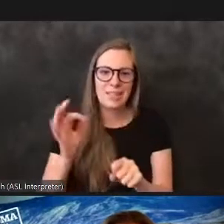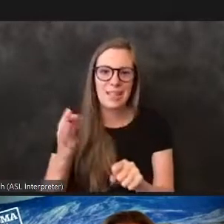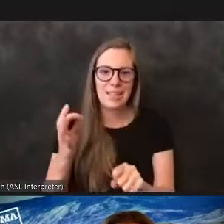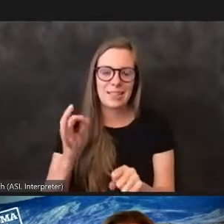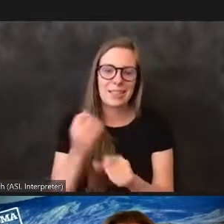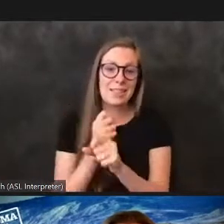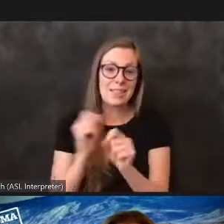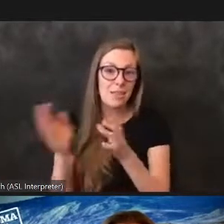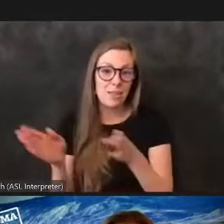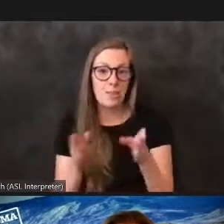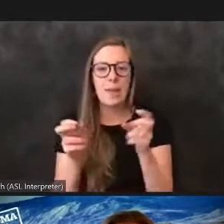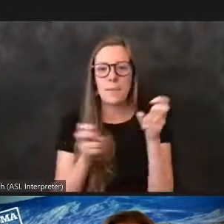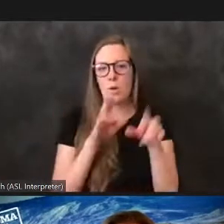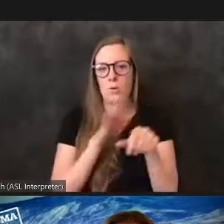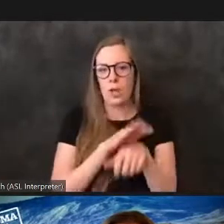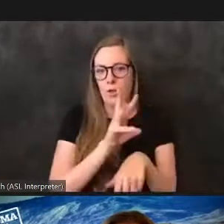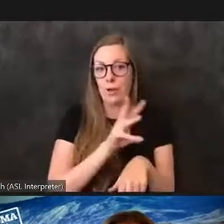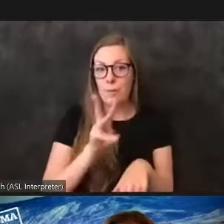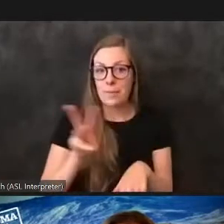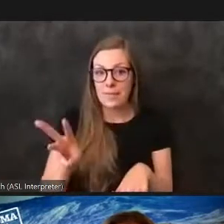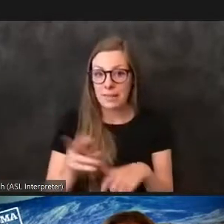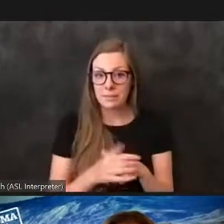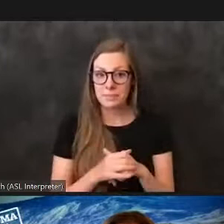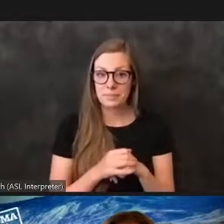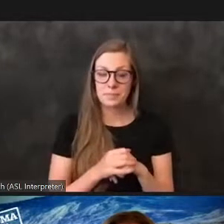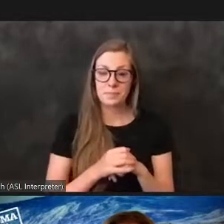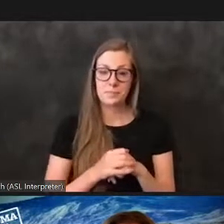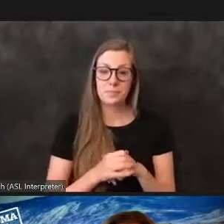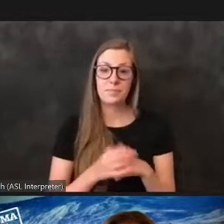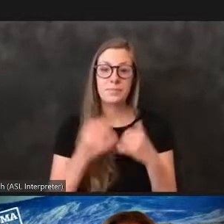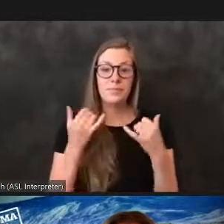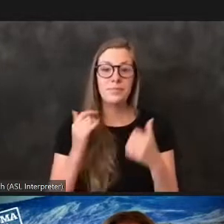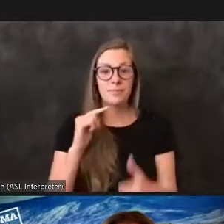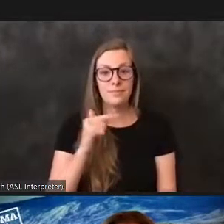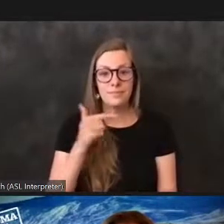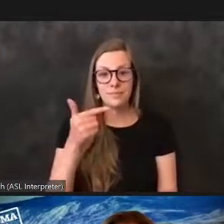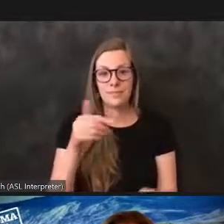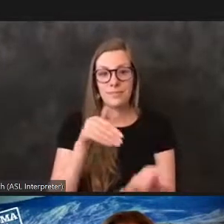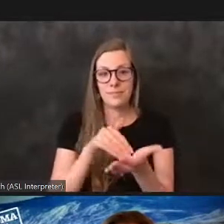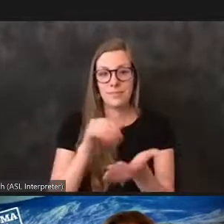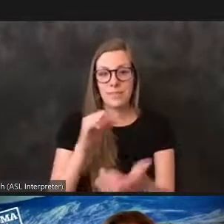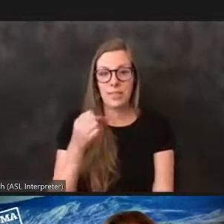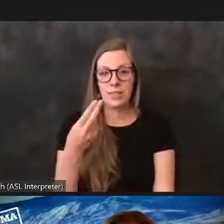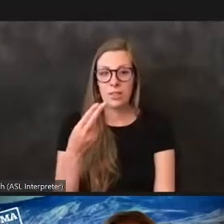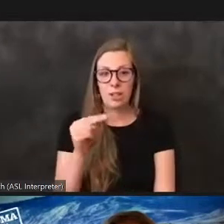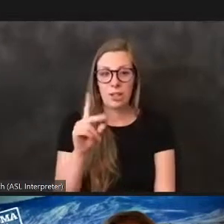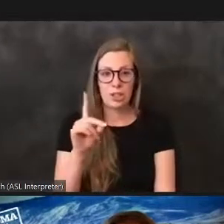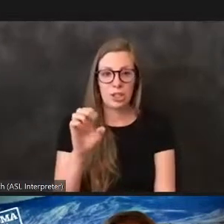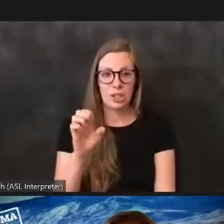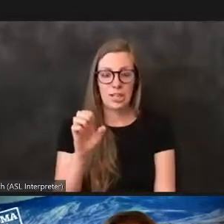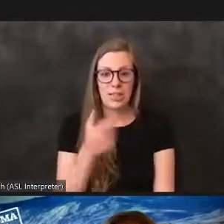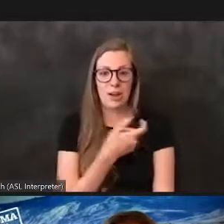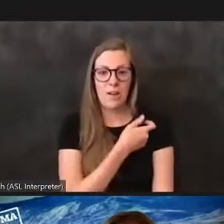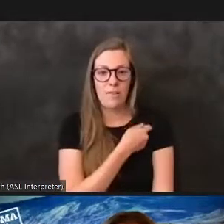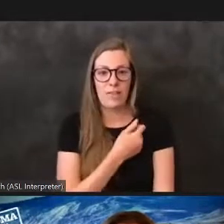Nankin y publicarlas en sus sitios web del Internet. Ahora me gustaría entregar a doctora Mase Sendai, nuestra jefe de vacunas, para